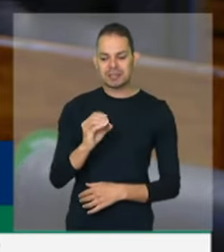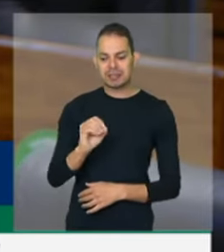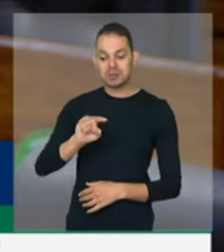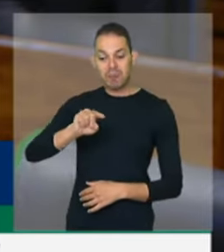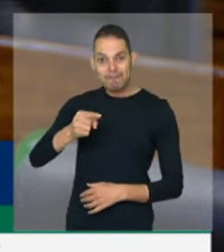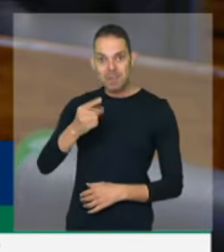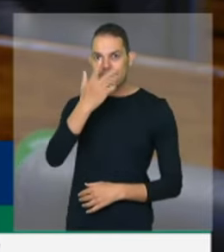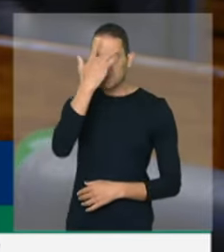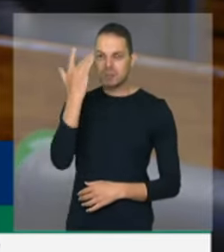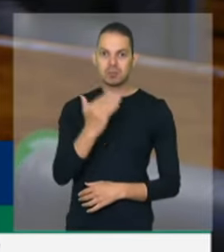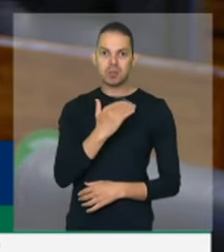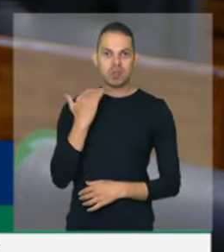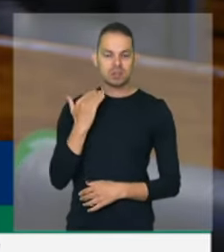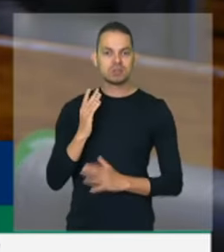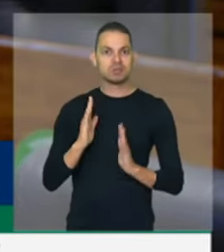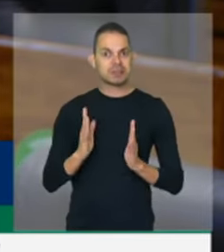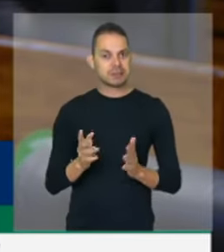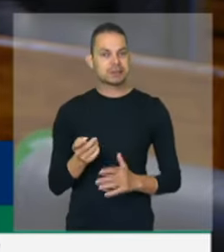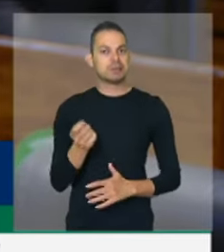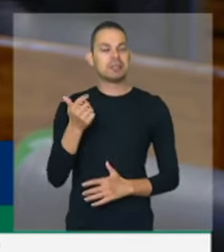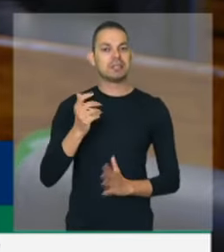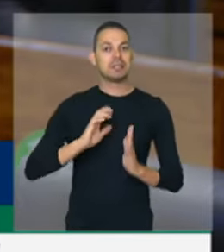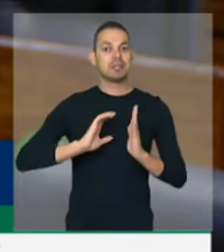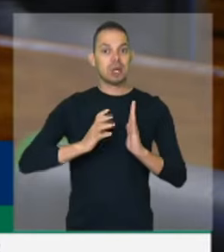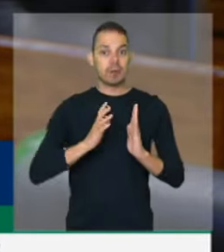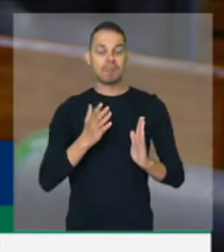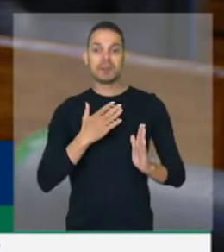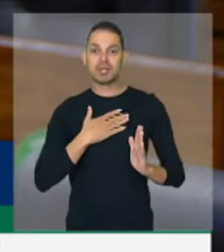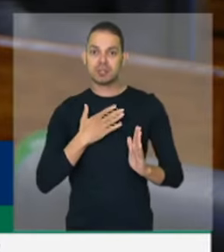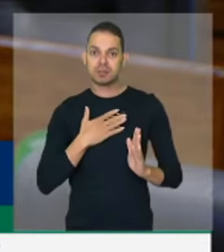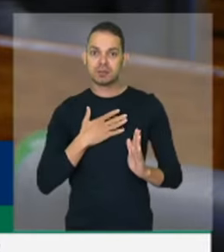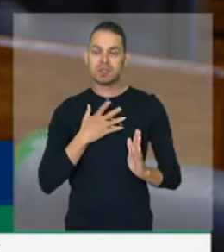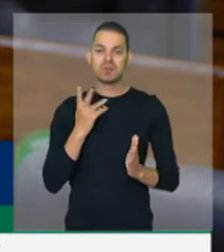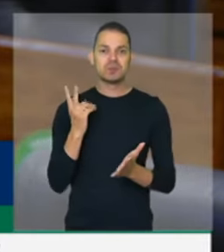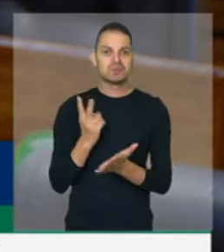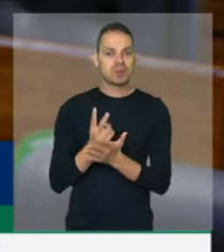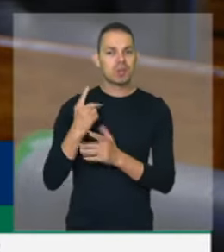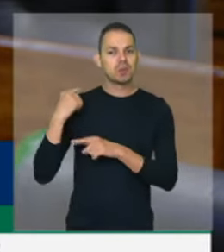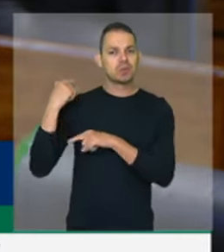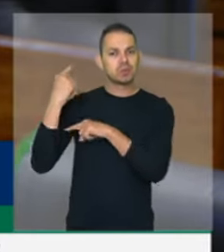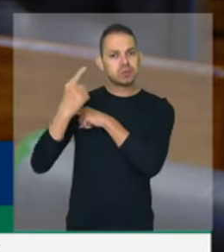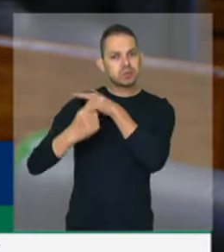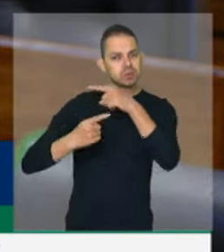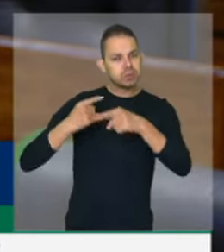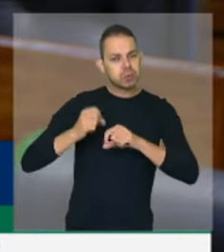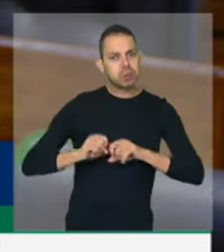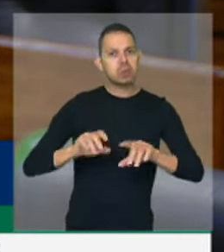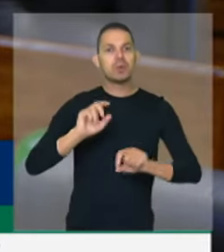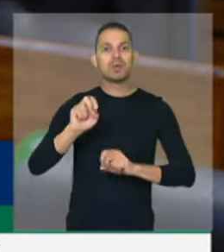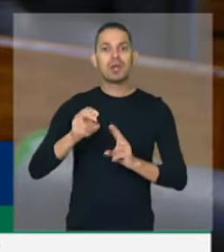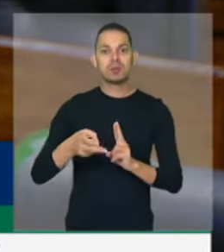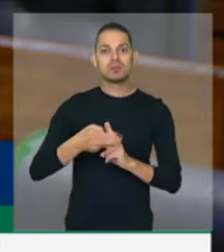300 MIL. . É O MDB, ESSE MDB QUE DEIXA UM LEGADO MUITO GRANDE QUE É O SISTEMA ÚNICO DE SAÚDE. CRIADO PELO MDB.